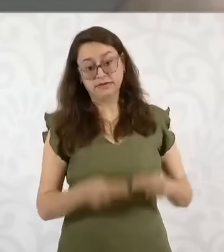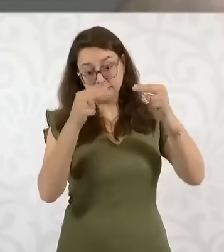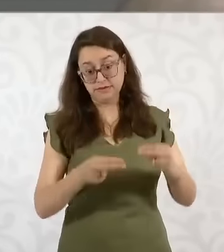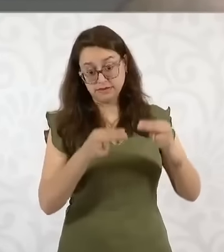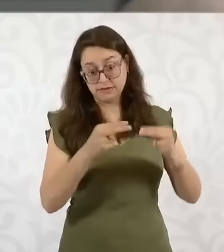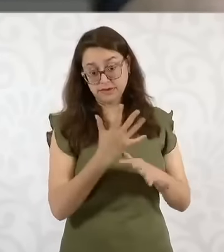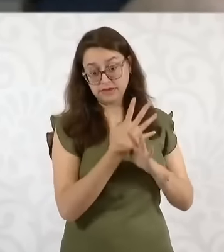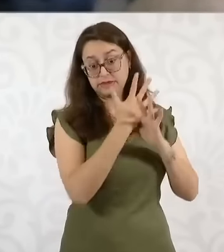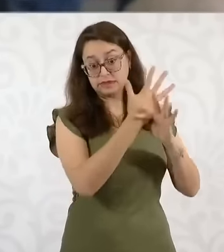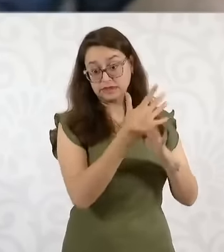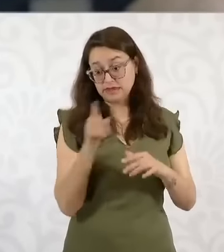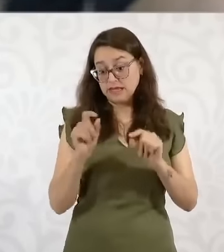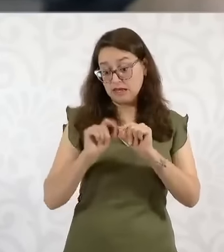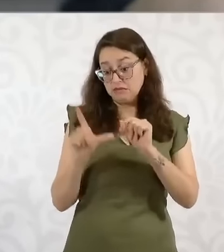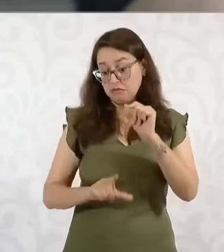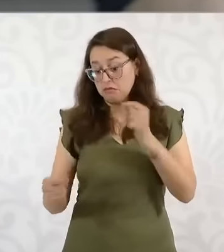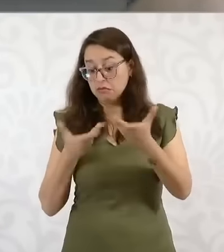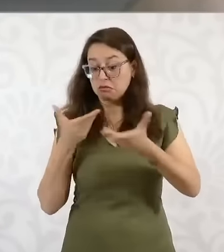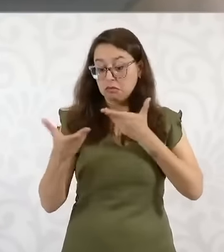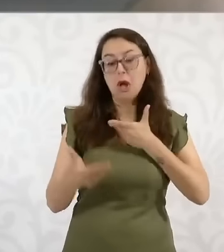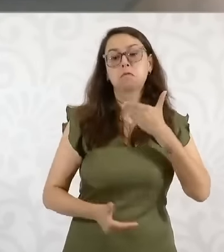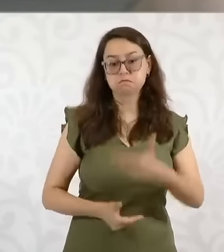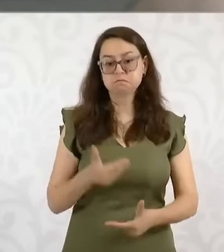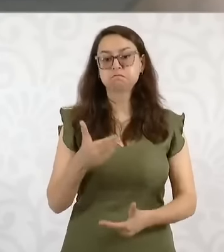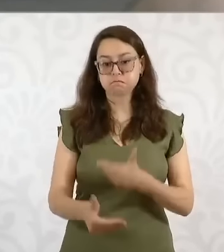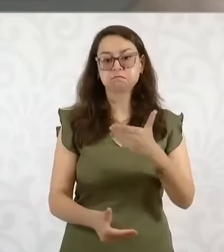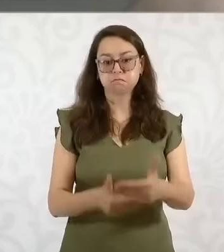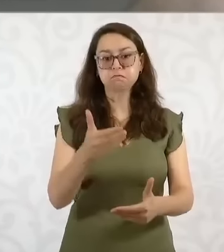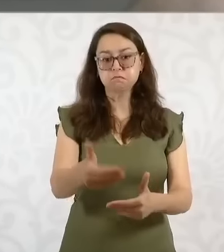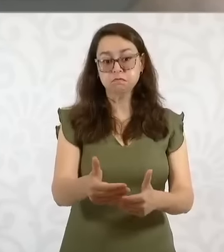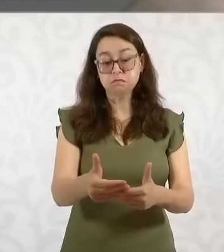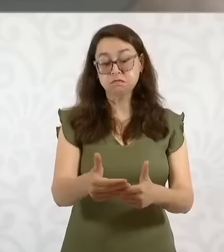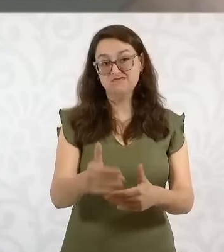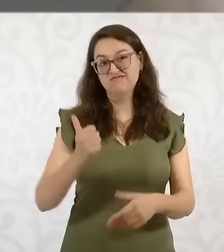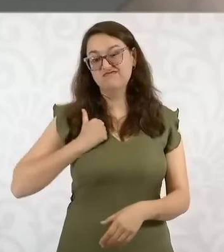formales con México registran avances, mientras que las discusiones con Canadá aún no han generado